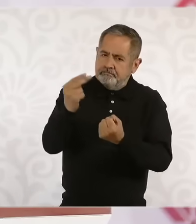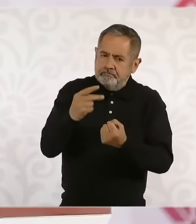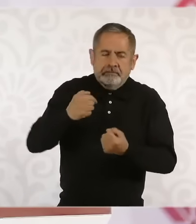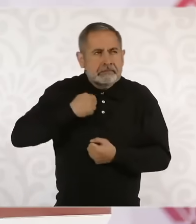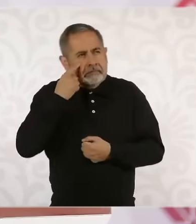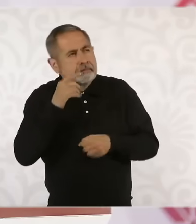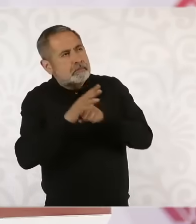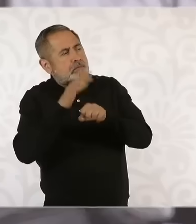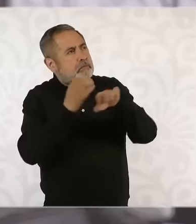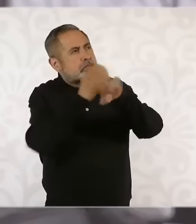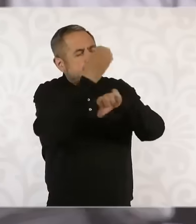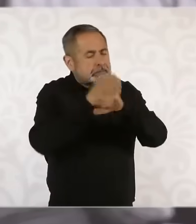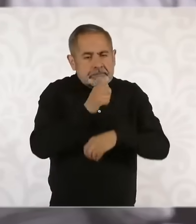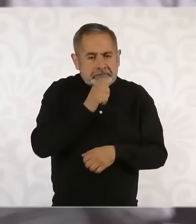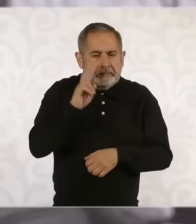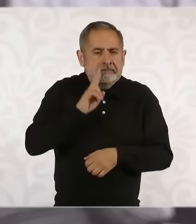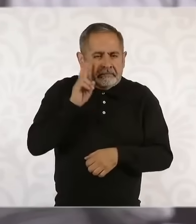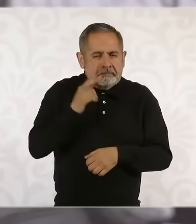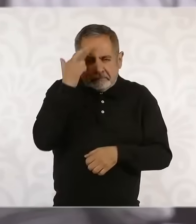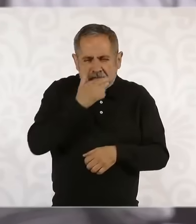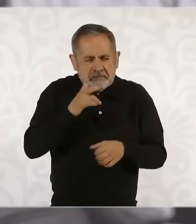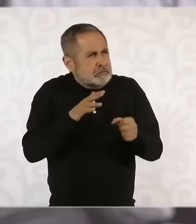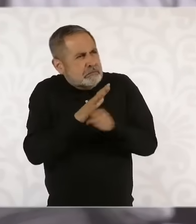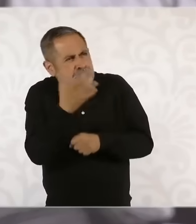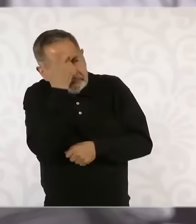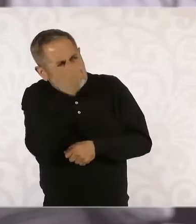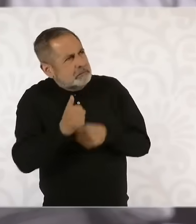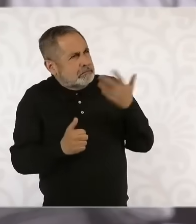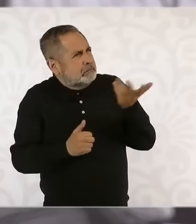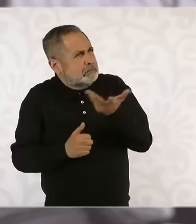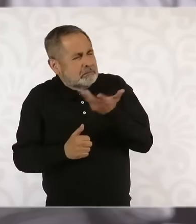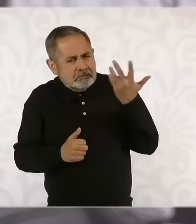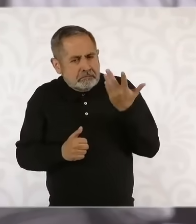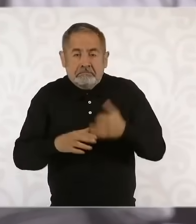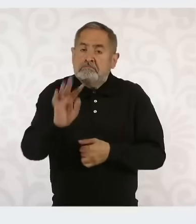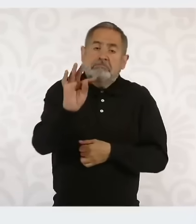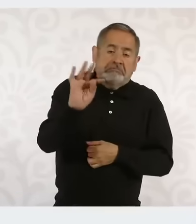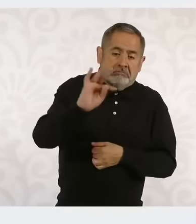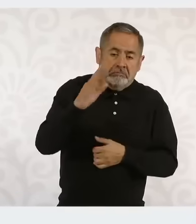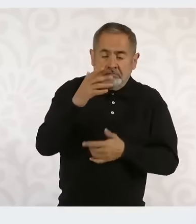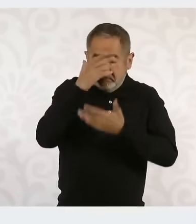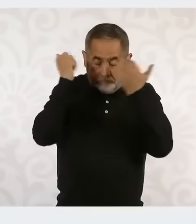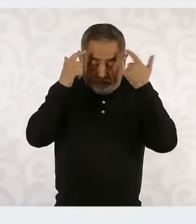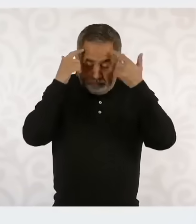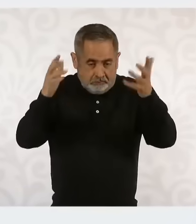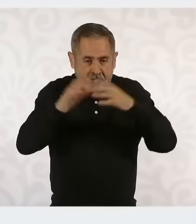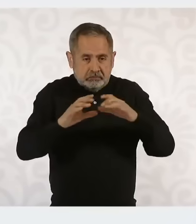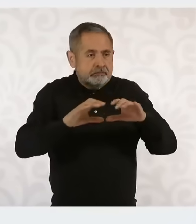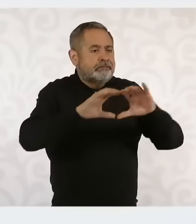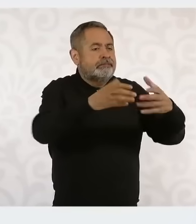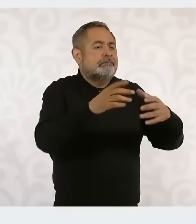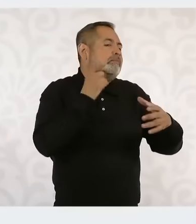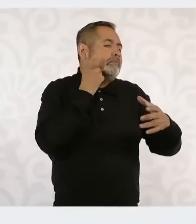y habría que revisar cuál es la razón. este quizá porque cambiaron de, no sé, de congreso local para